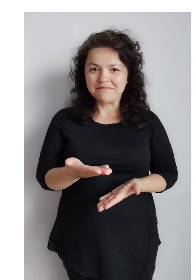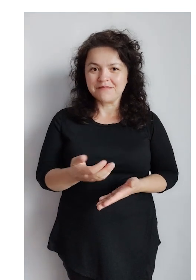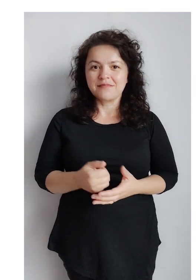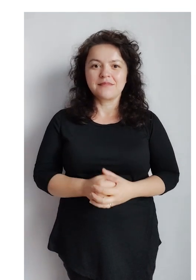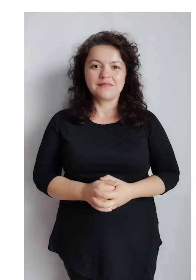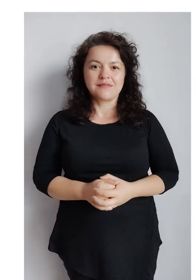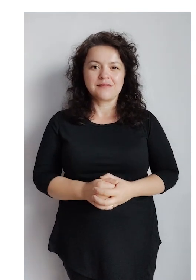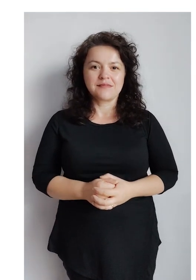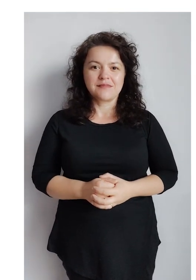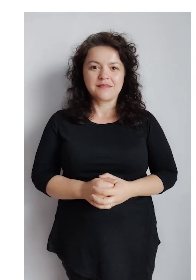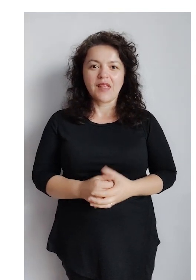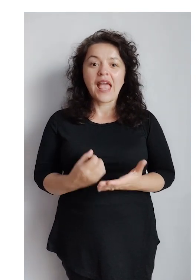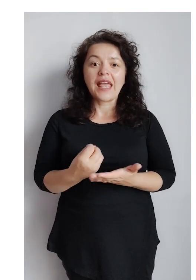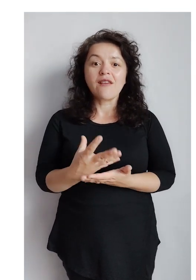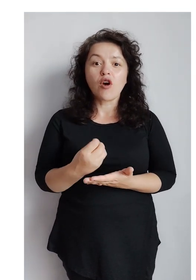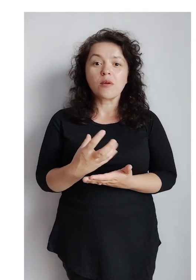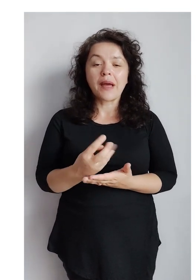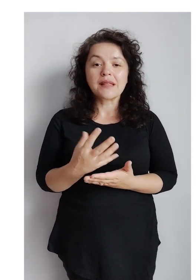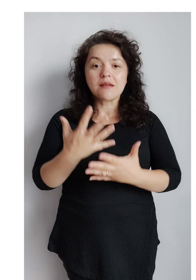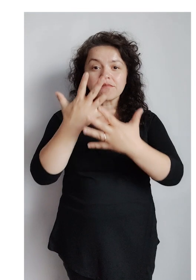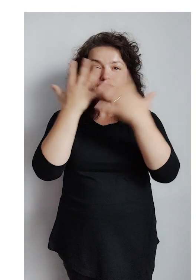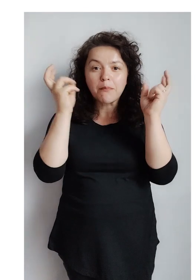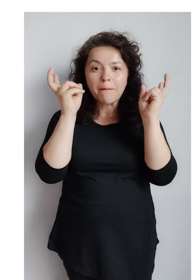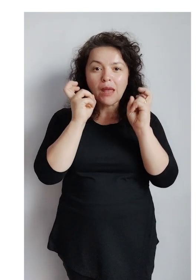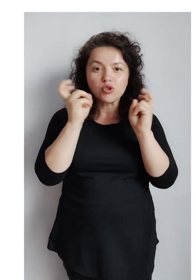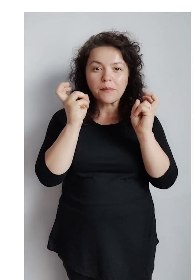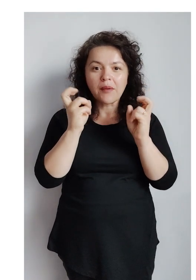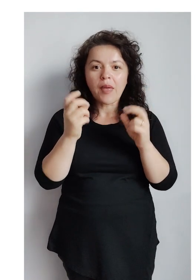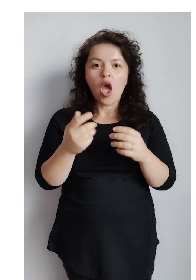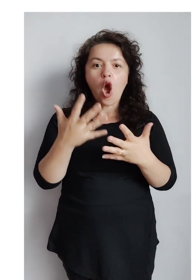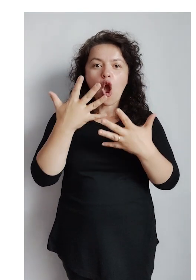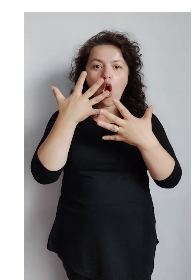3. Informații perceptibile, de exemplu contrastul de culoare